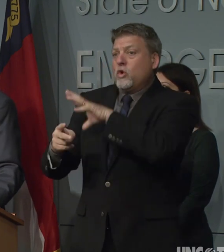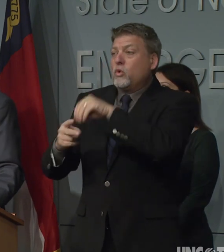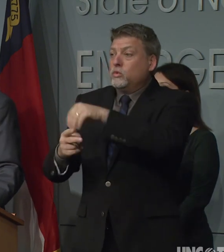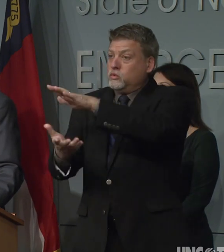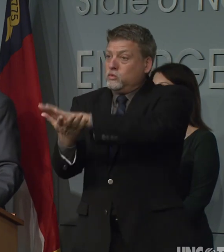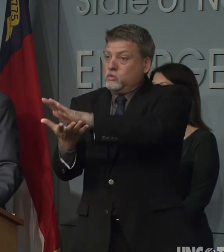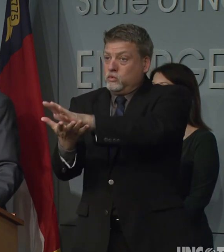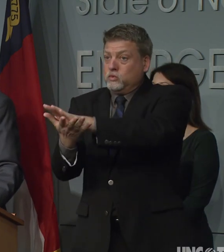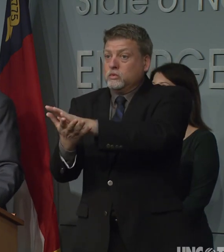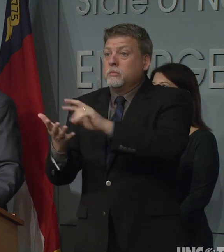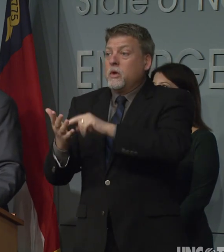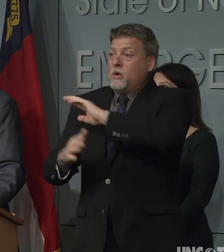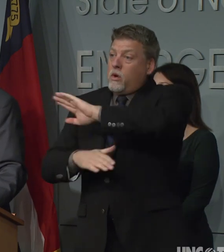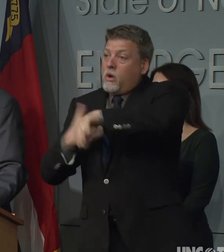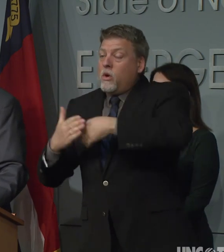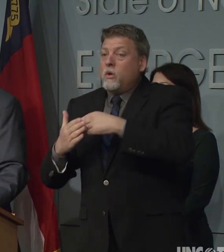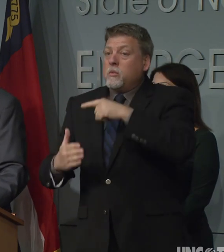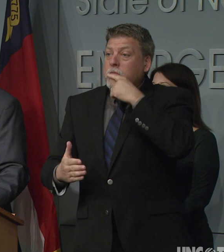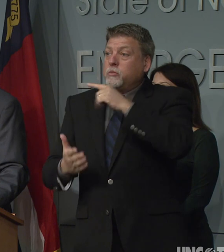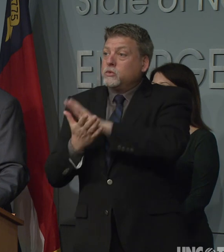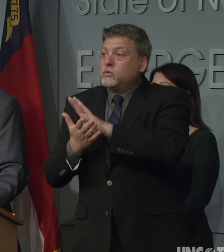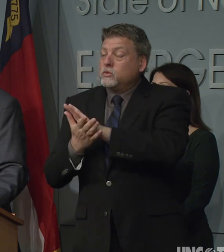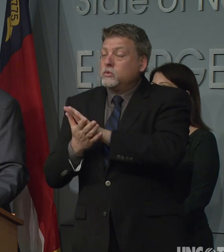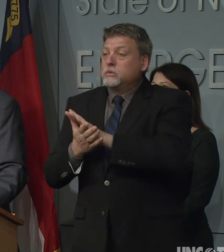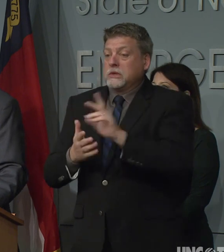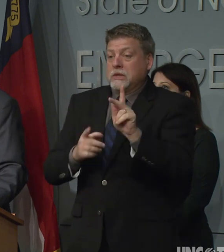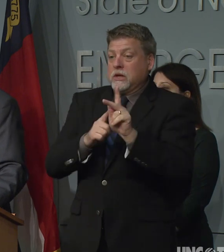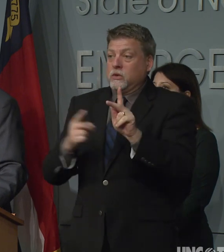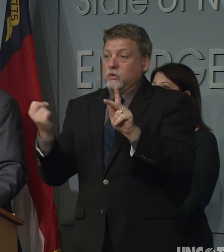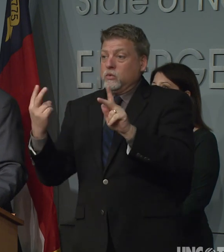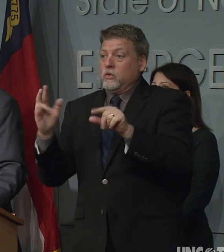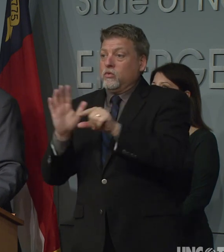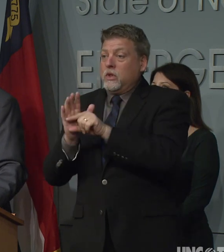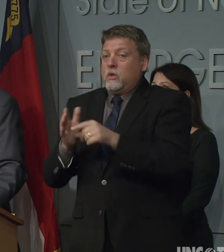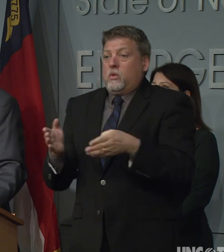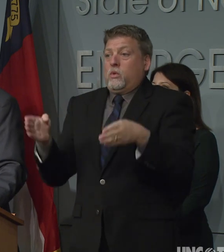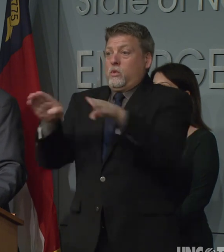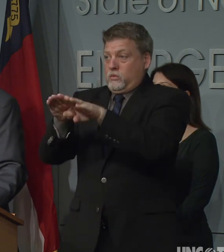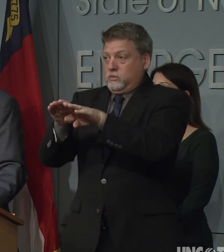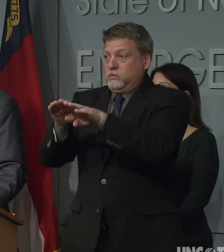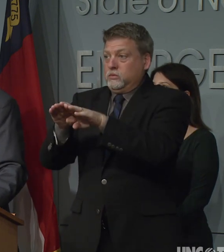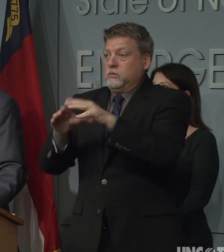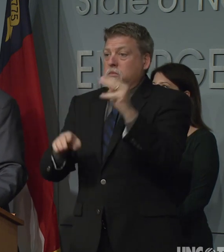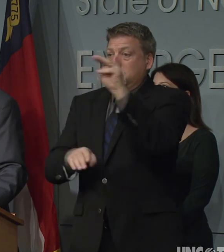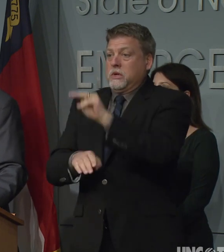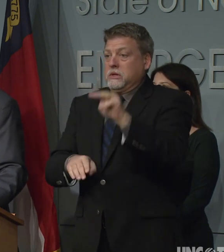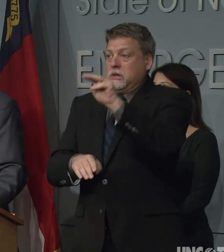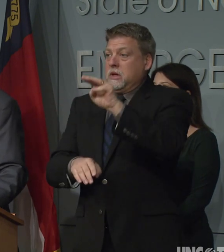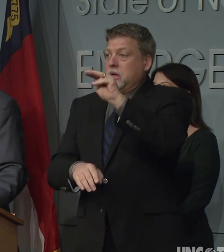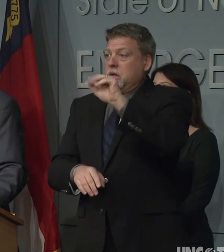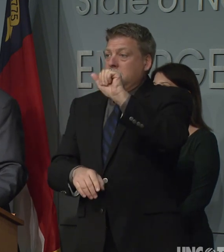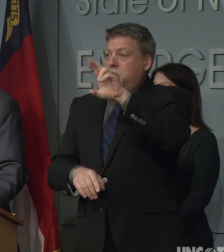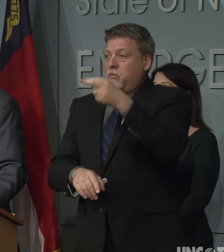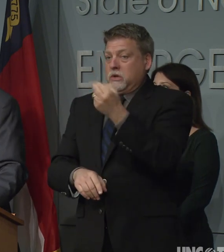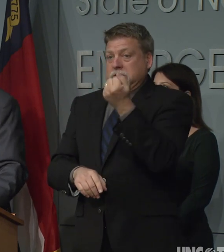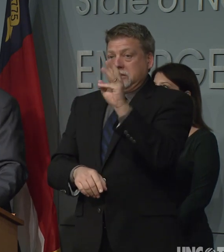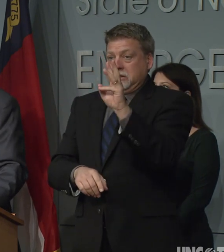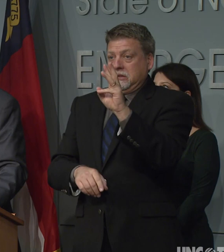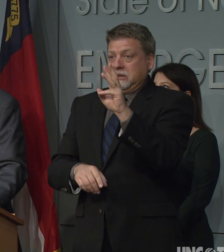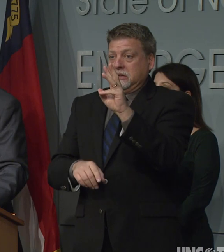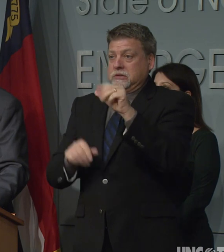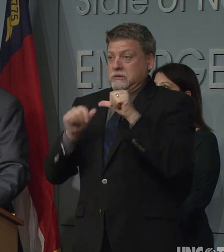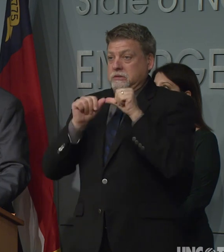escuelas desde kínder a doceavo grado a cerrar antes del lunes dieciséis de marzo durante por lo menos dos semanas.